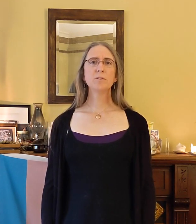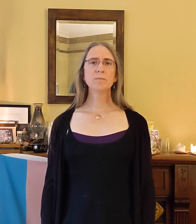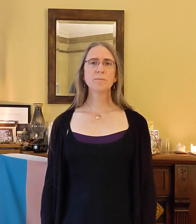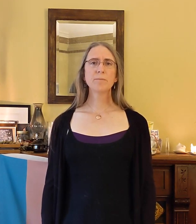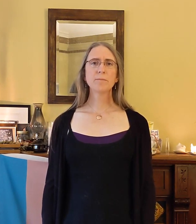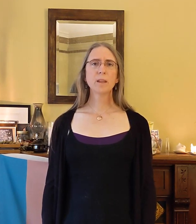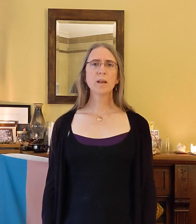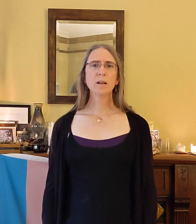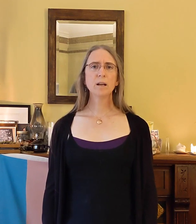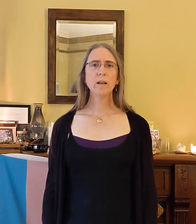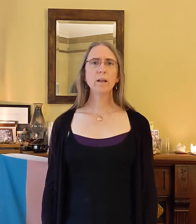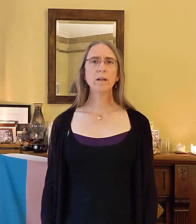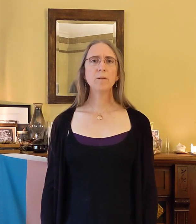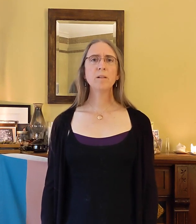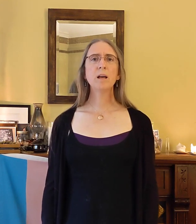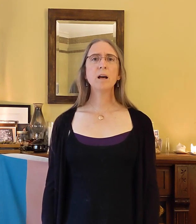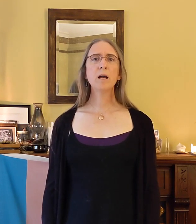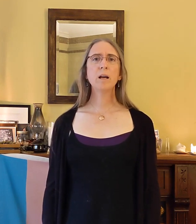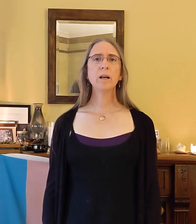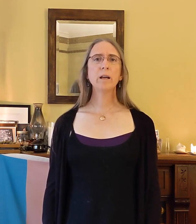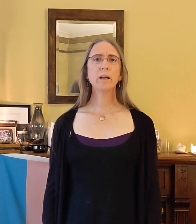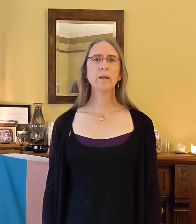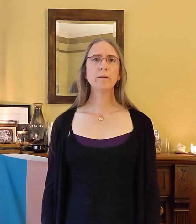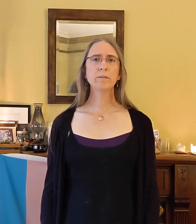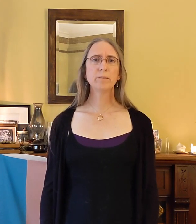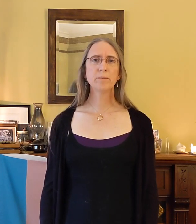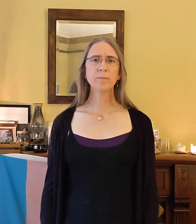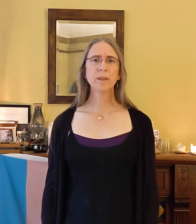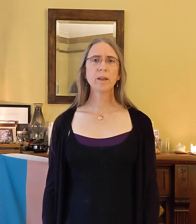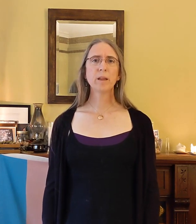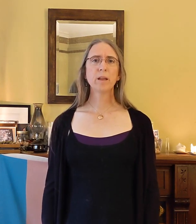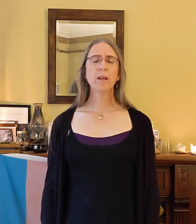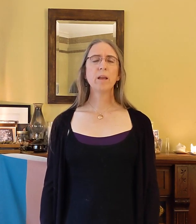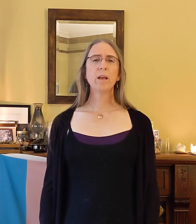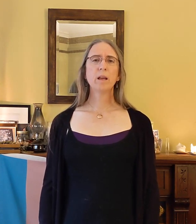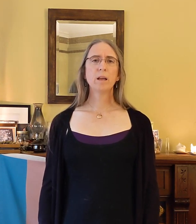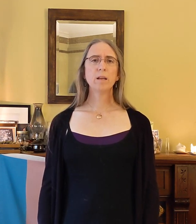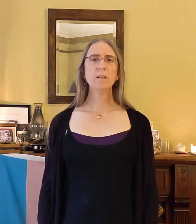Sí, estoy viva